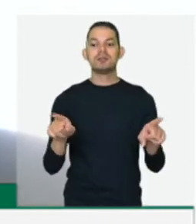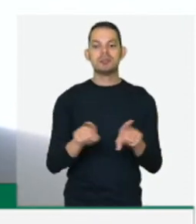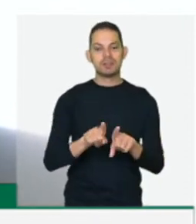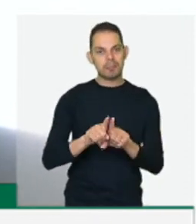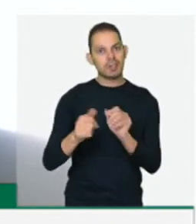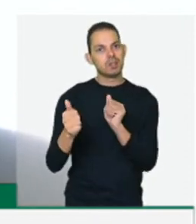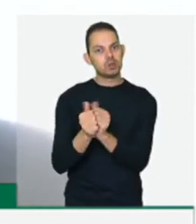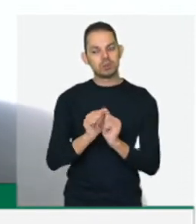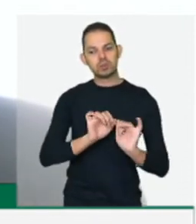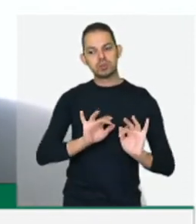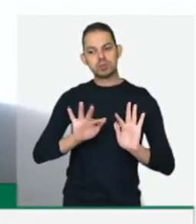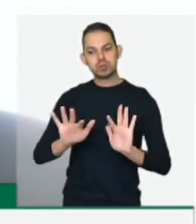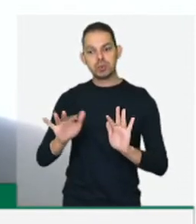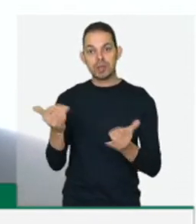POR ORDEM DO GOVERNADOR, O RESTANTE DAS FAMÍLIAS QUE LÁ